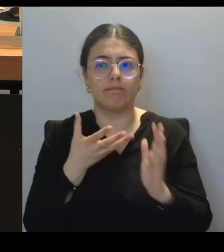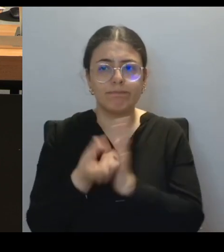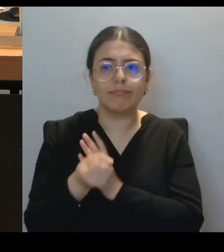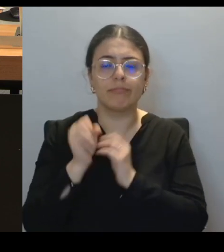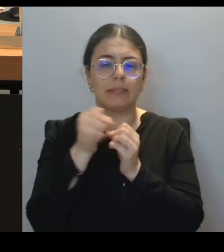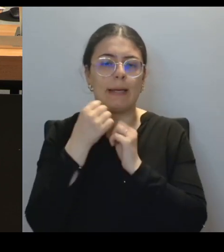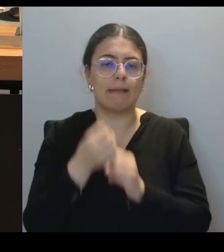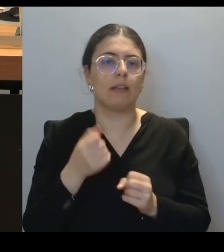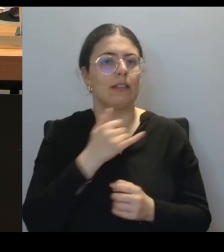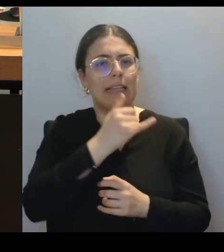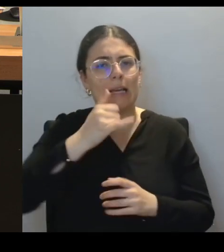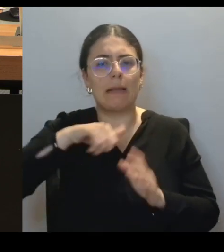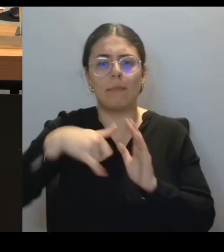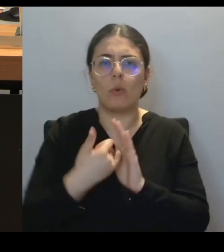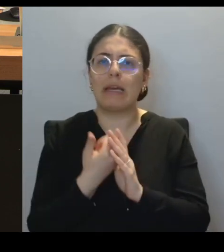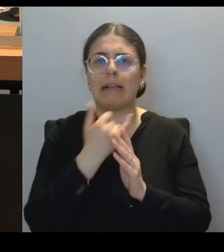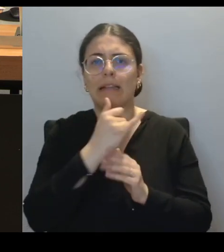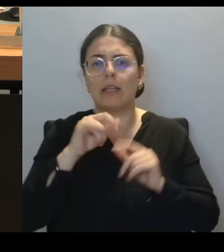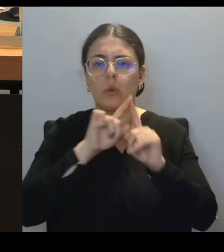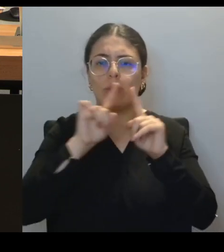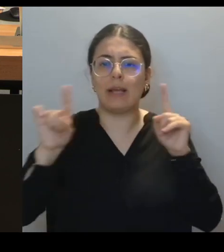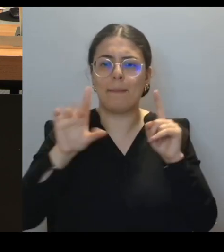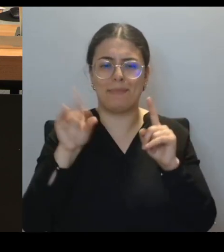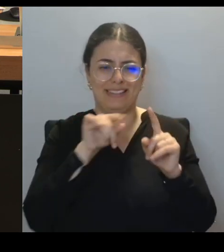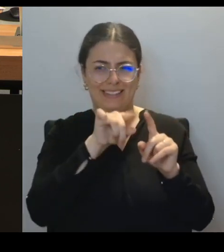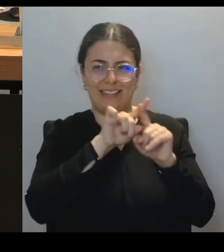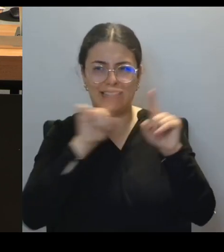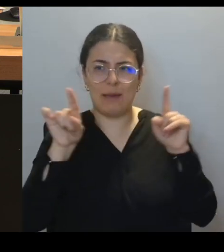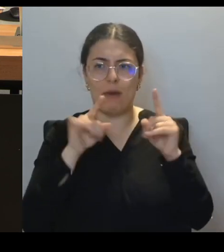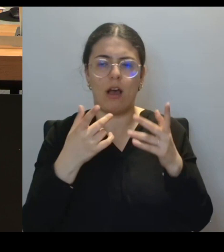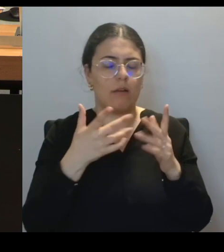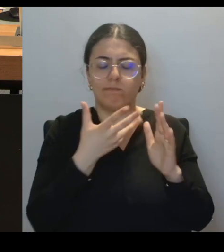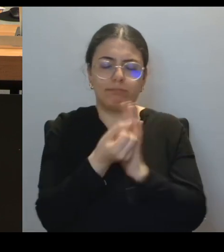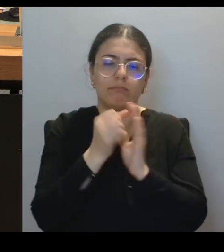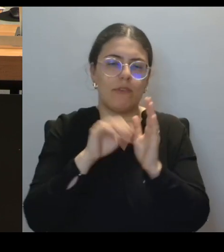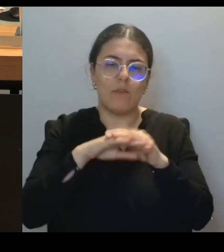Aber eins ist klar Es ist eines der ganz, ganz großen Assets für Berlin.